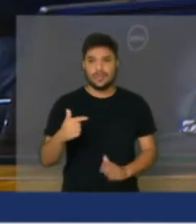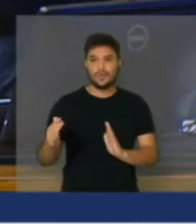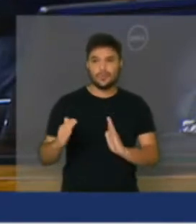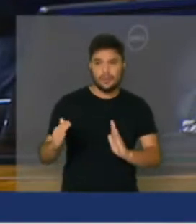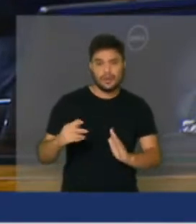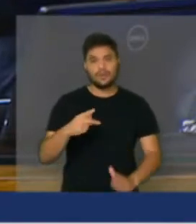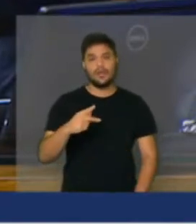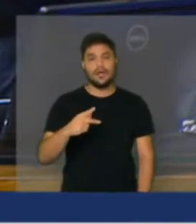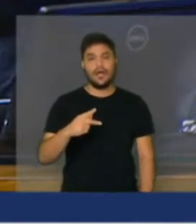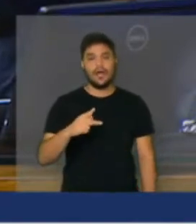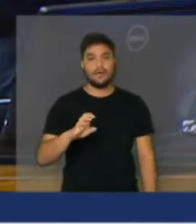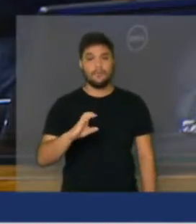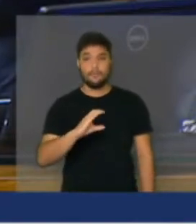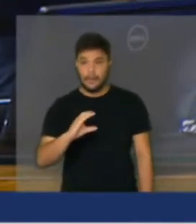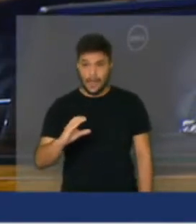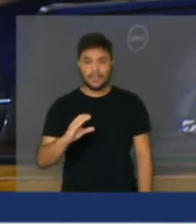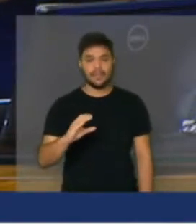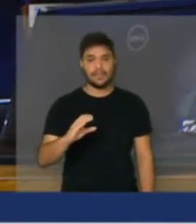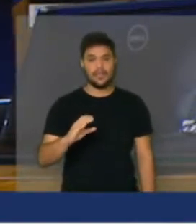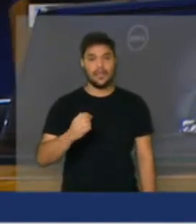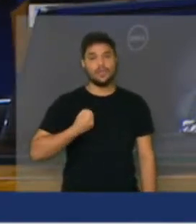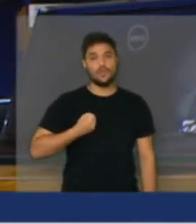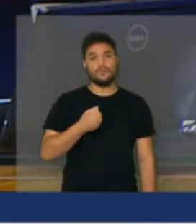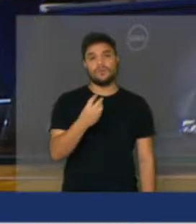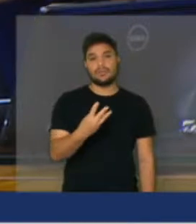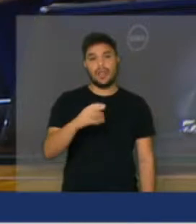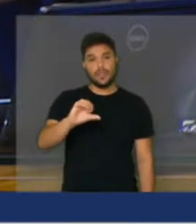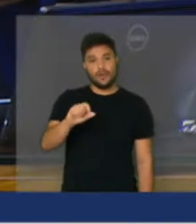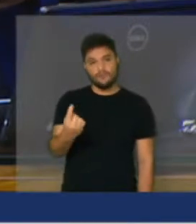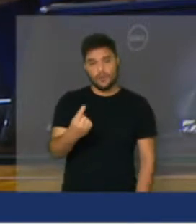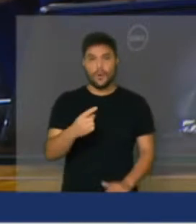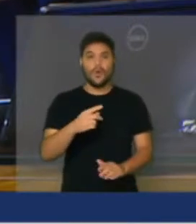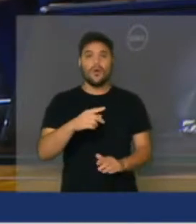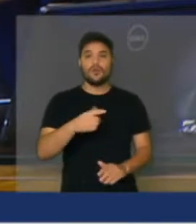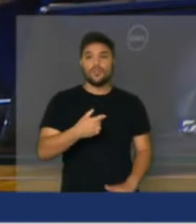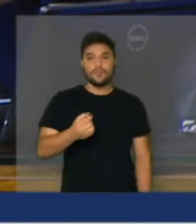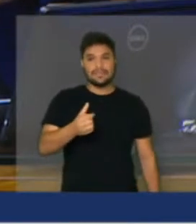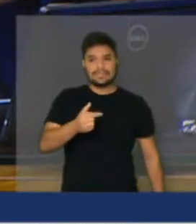CONSTITUIÇÃO N° 391/2017. FICA DISPENSADA A REDAÇÃO FINAL DA MATÉRIA NOS TERMOS DO INCISO I DO PARÁGRAFO 2 °